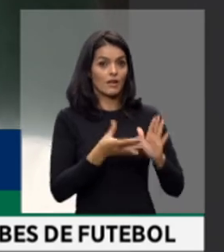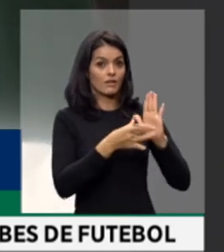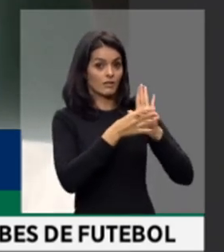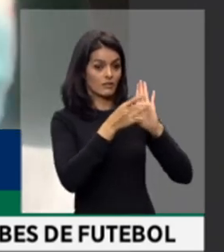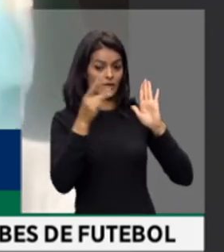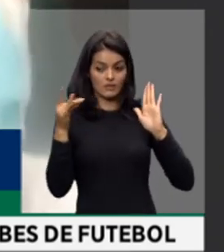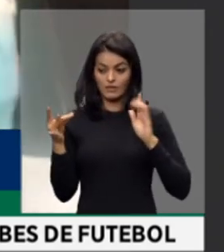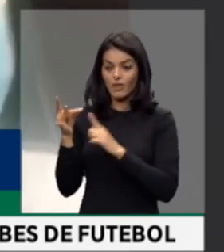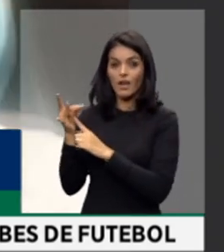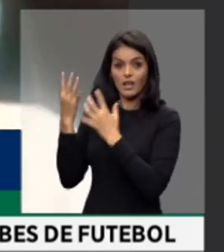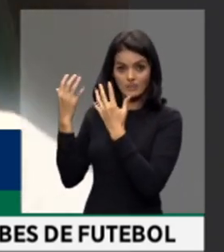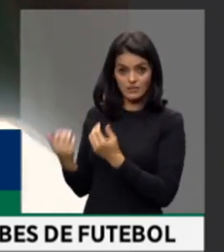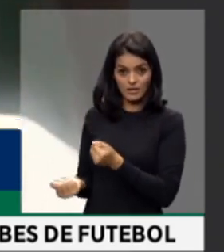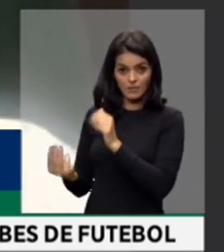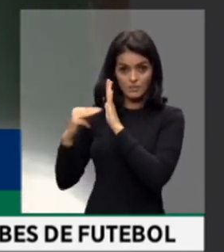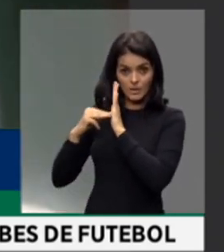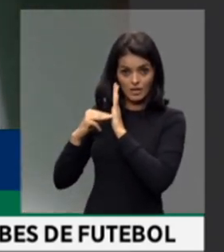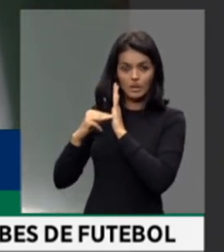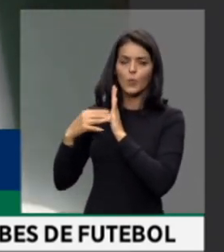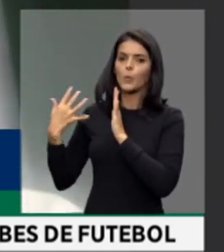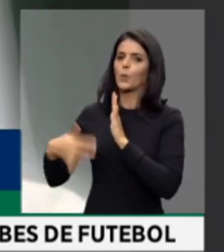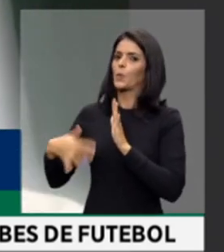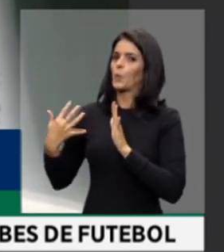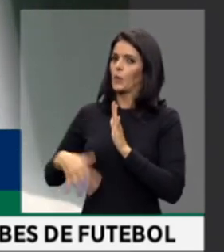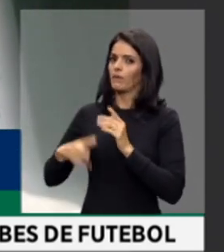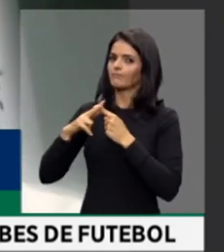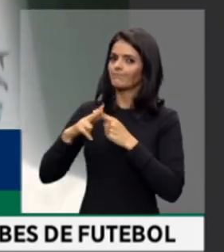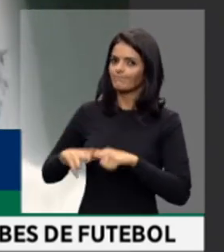FALTA. -- [PRESIDENTE]: OBRIGADO, DEPUTADA, COMO VOTA